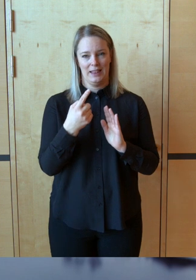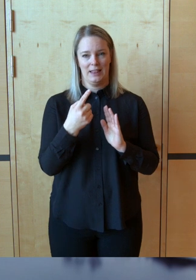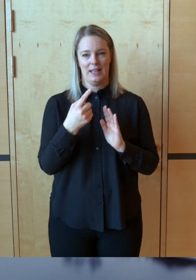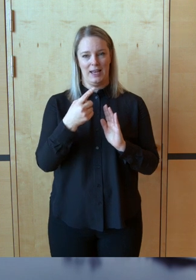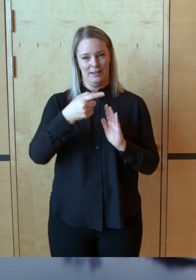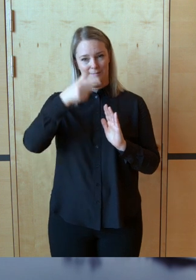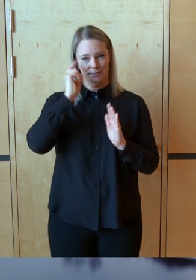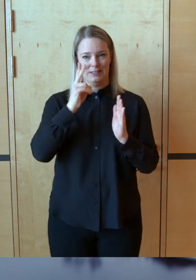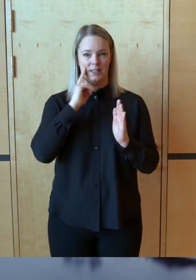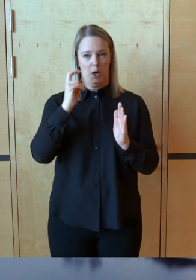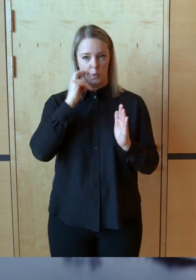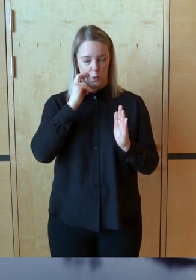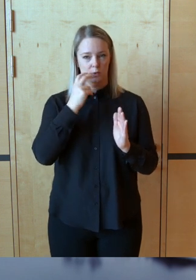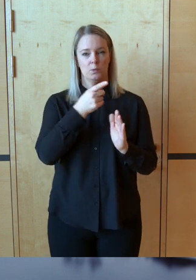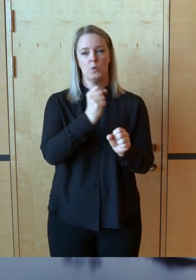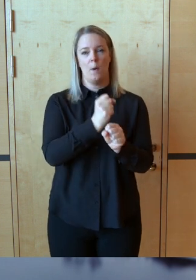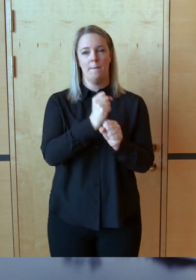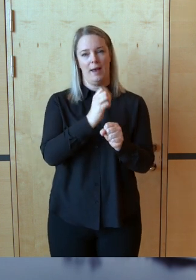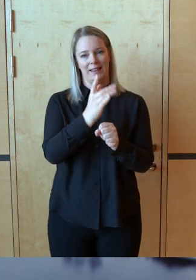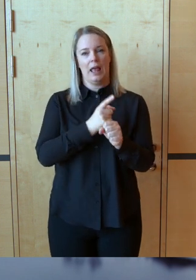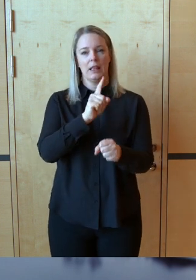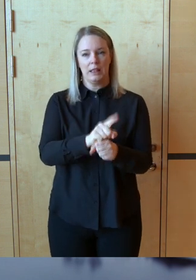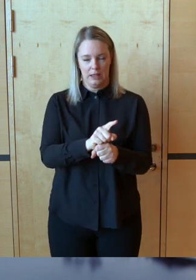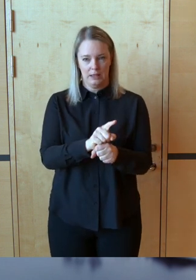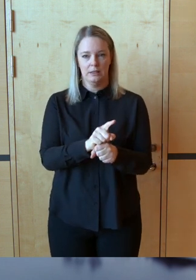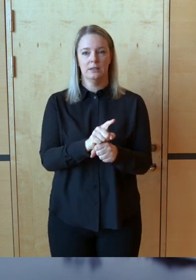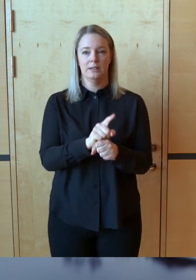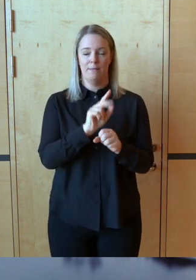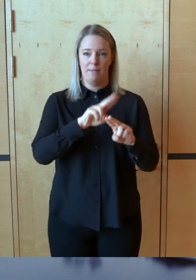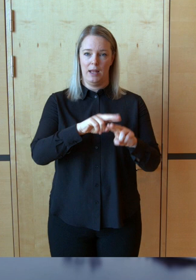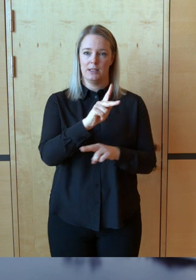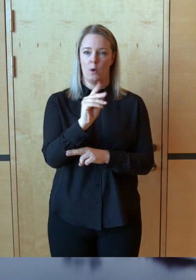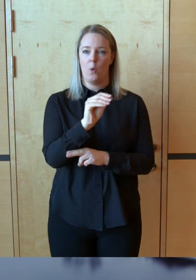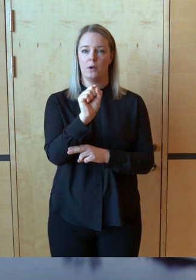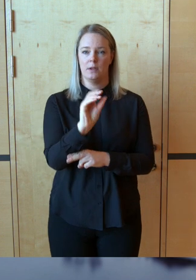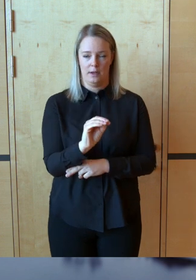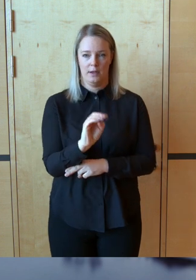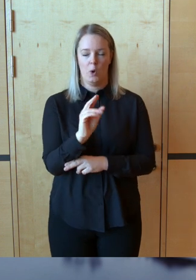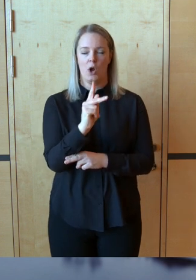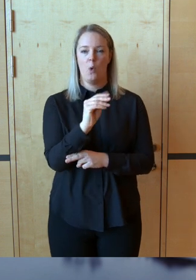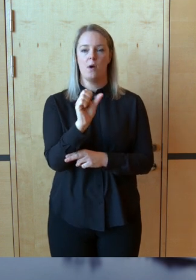Vilket innebär att utryckningstider För det här Är ungefär som idag i